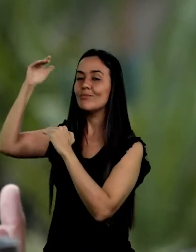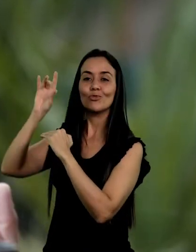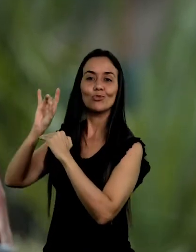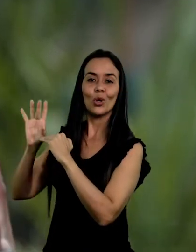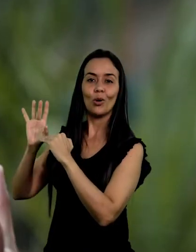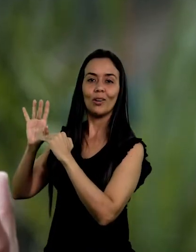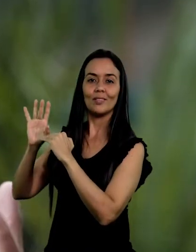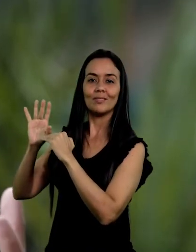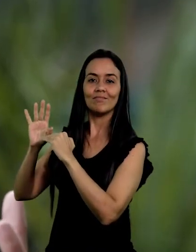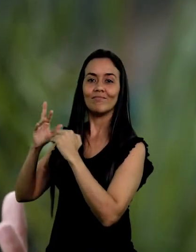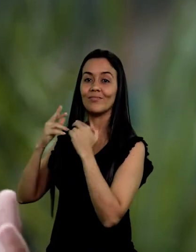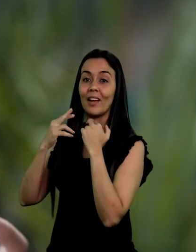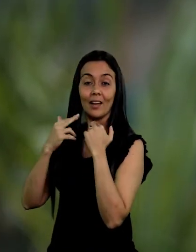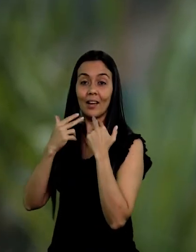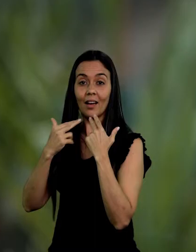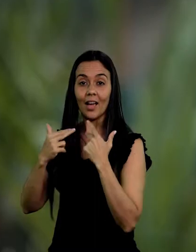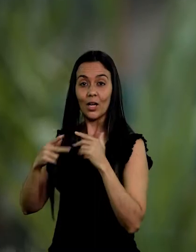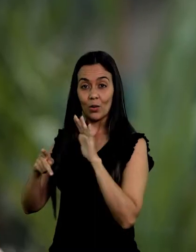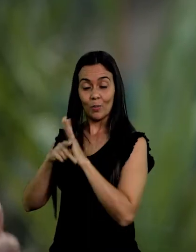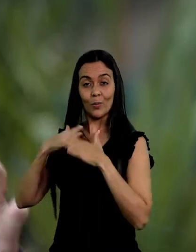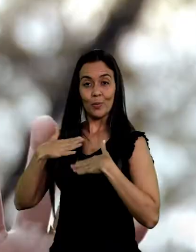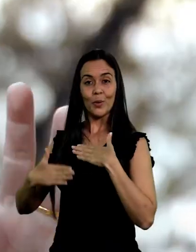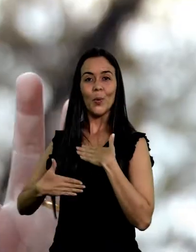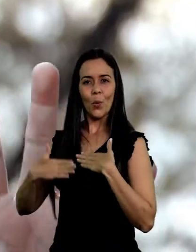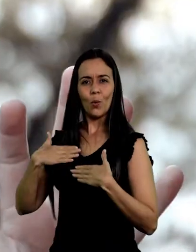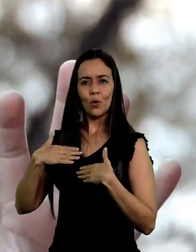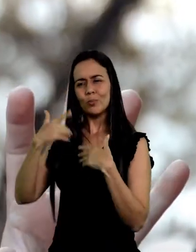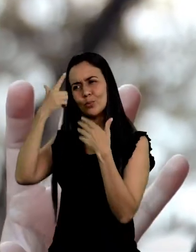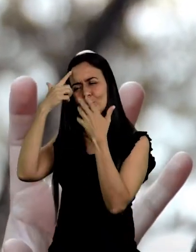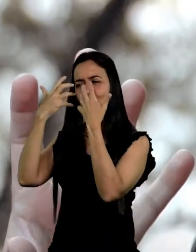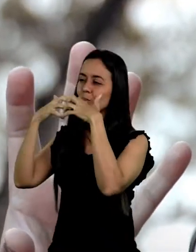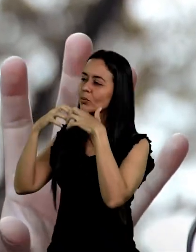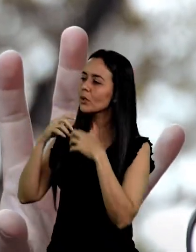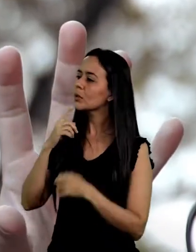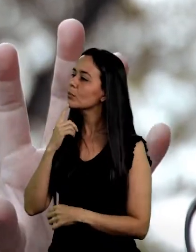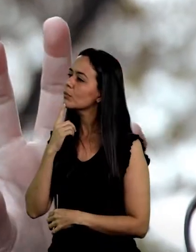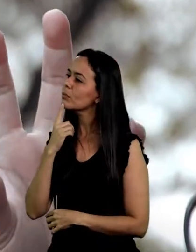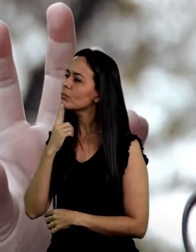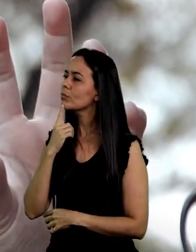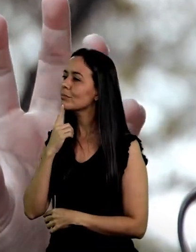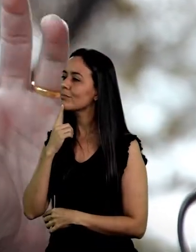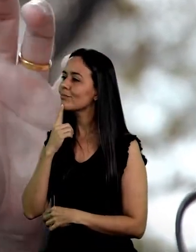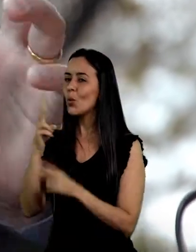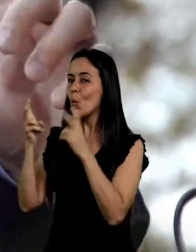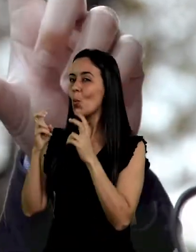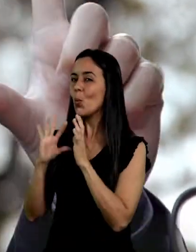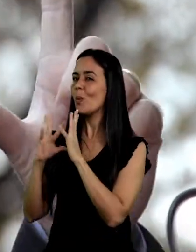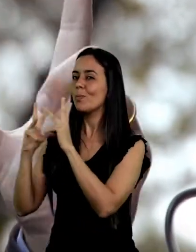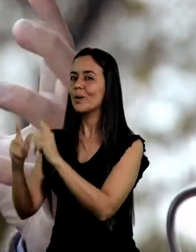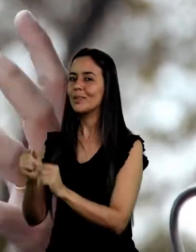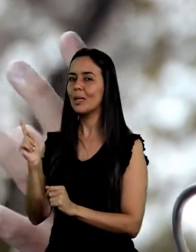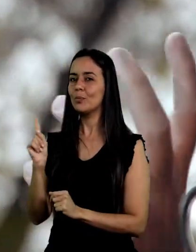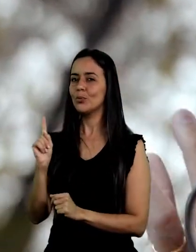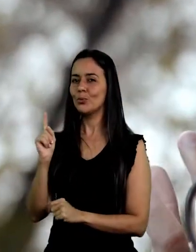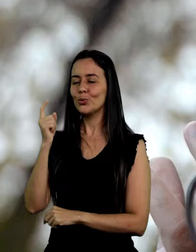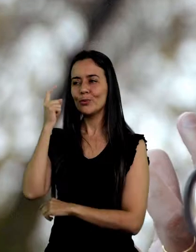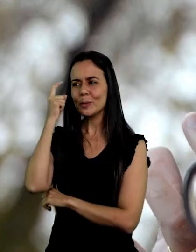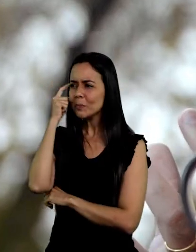essa linguagem corporal, que a gente perde. Então, o cérebro, ele fica mais tensionado, ele fica tentando adivinhar